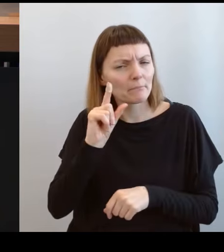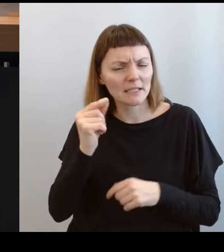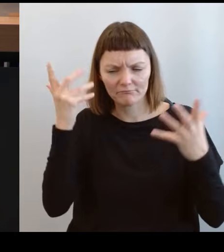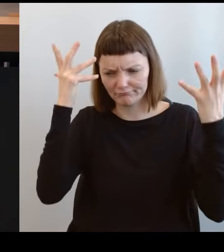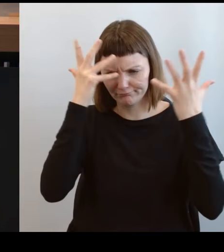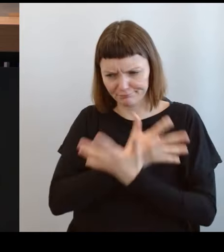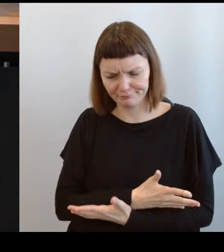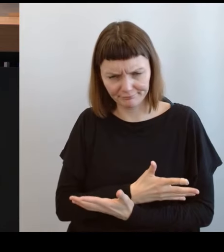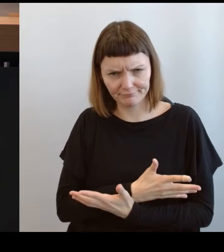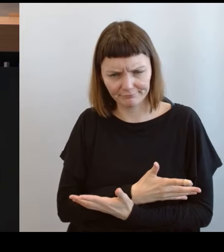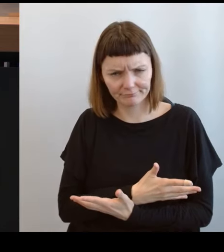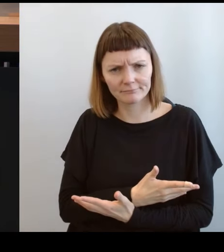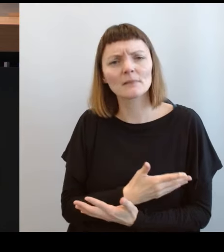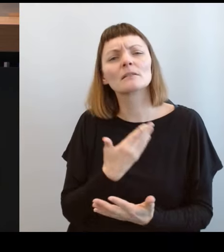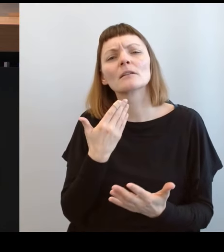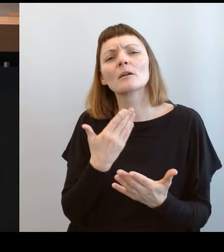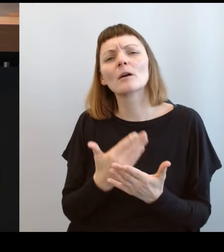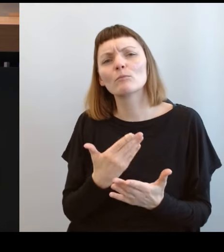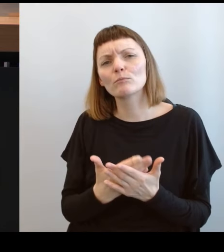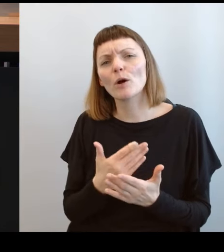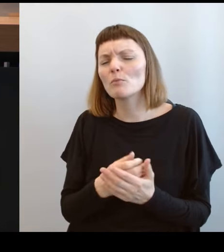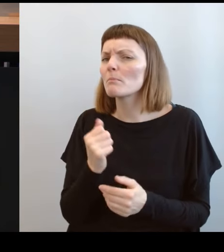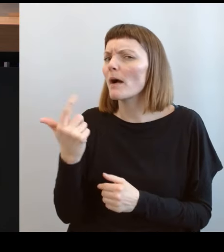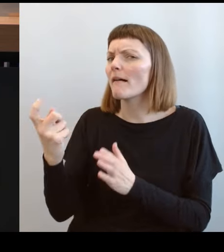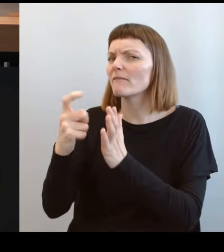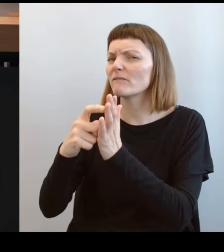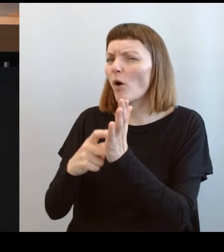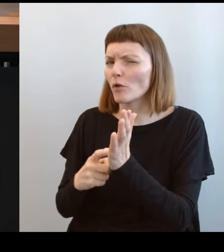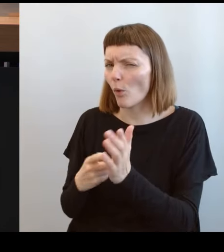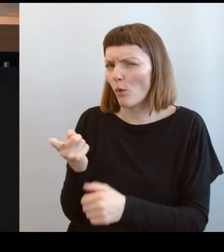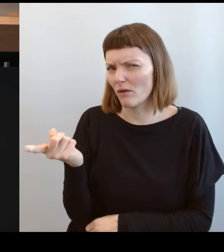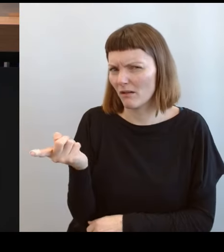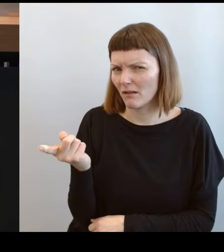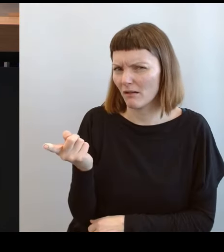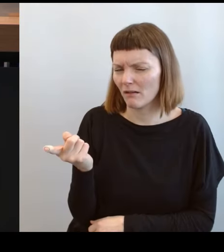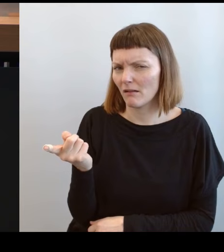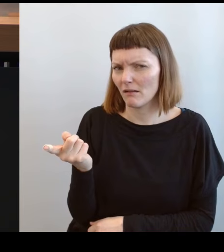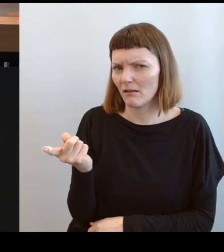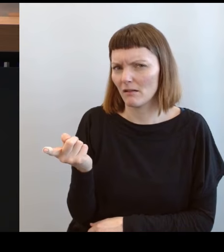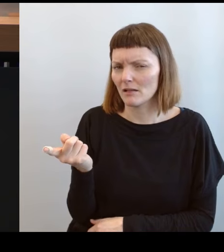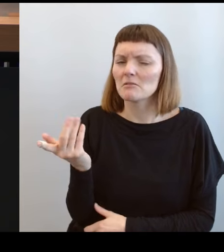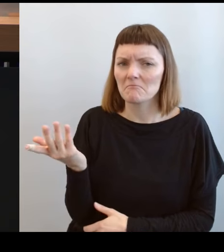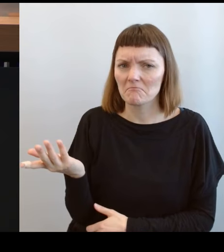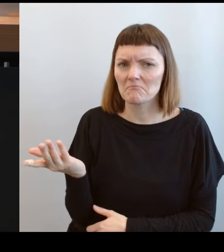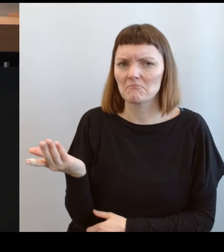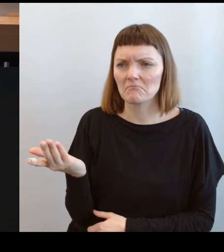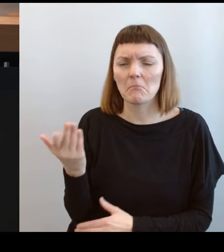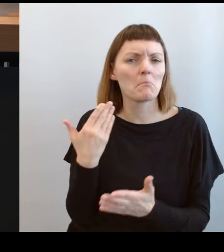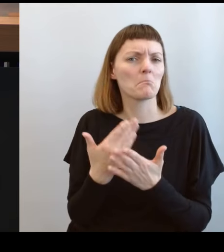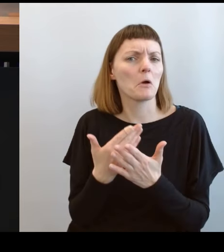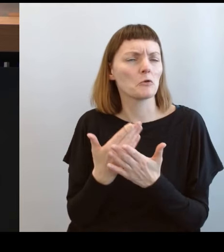haben, die Sie dort aufstellen. Nehmen wir ein Beispiel. Nehmen wir mal als Beispiel genau die Mensen.